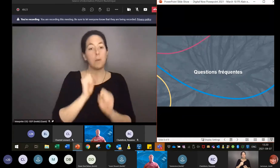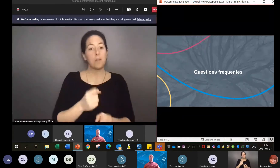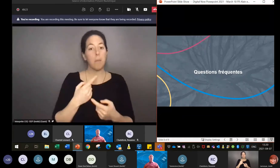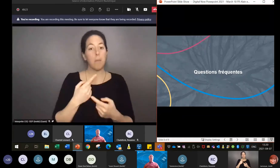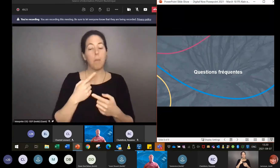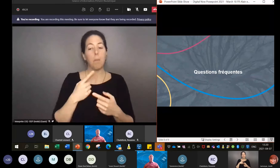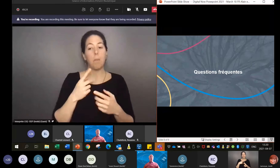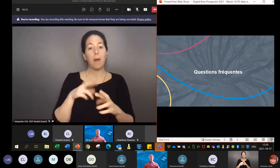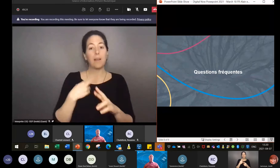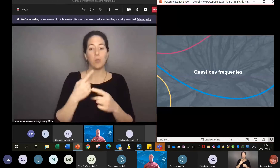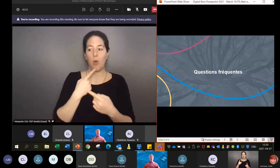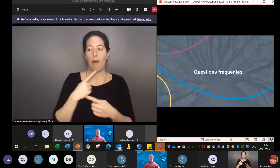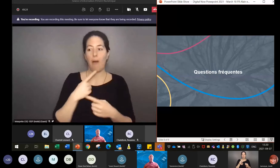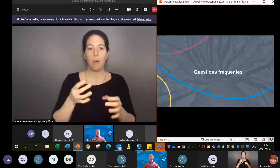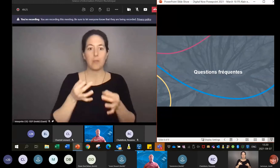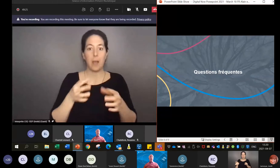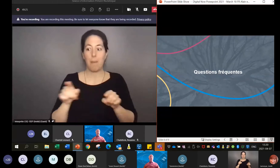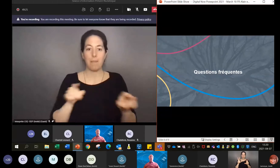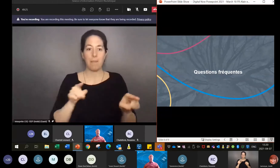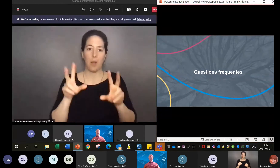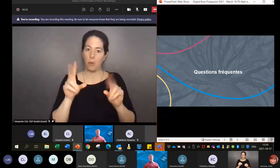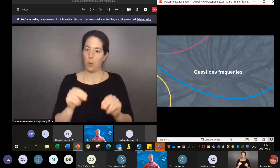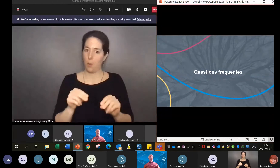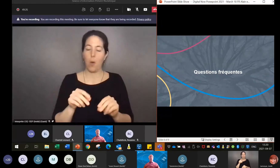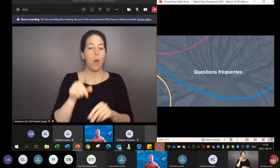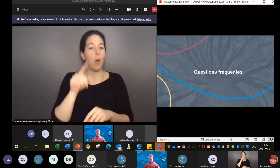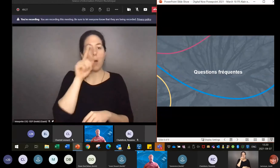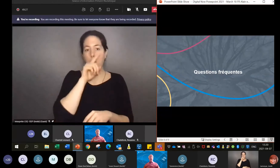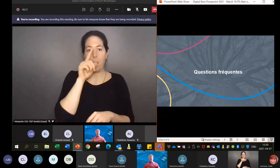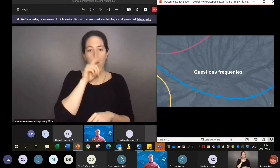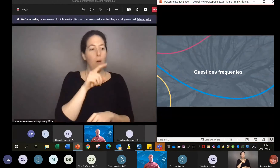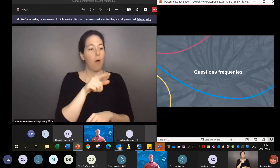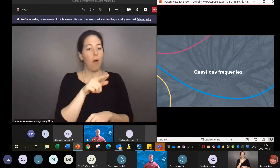utiliser de fonds réguliers du Conseil et